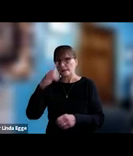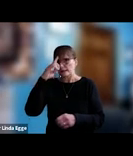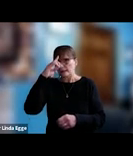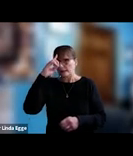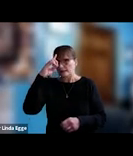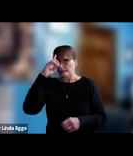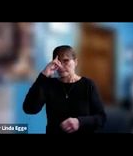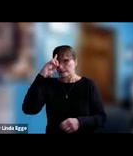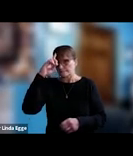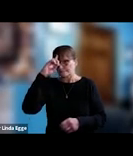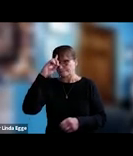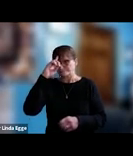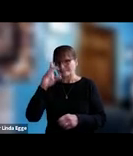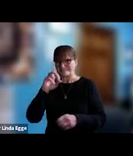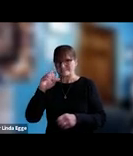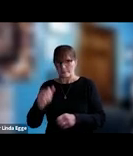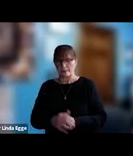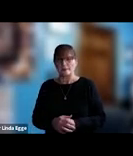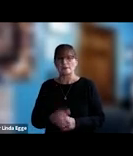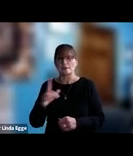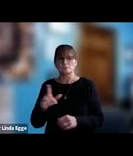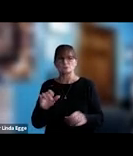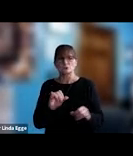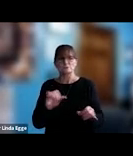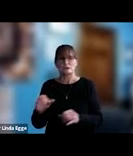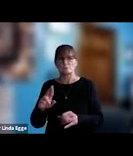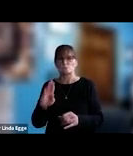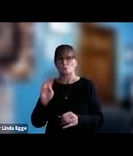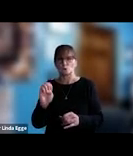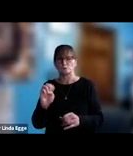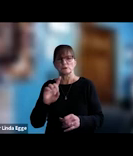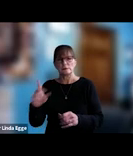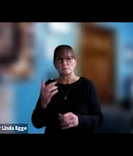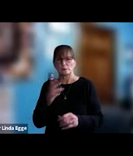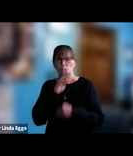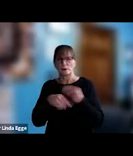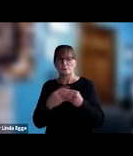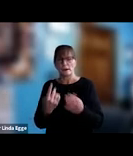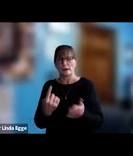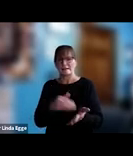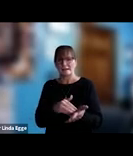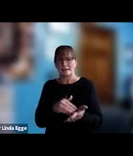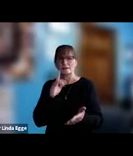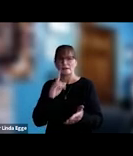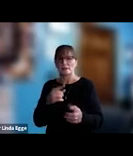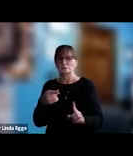Al igual que en el caso de Rose, de quien acabamos de hablar, vuelvo a señalar también y de hecho se lo he preguntado a Natasha,